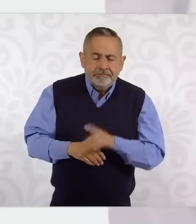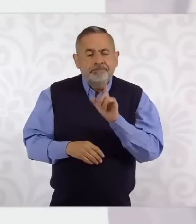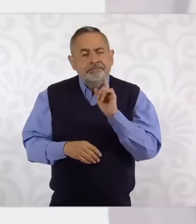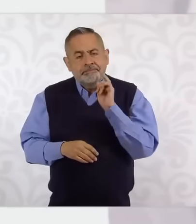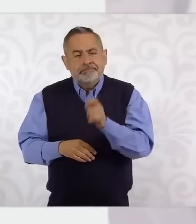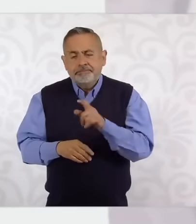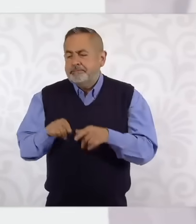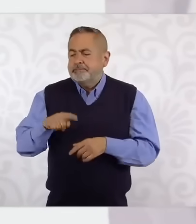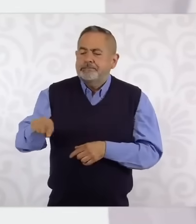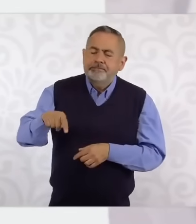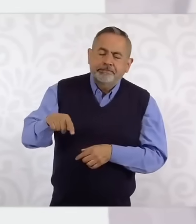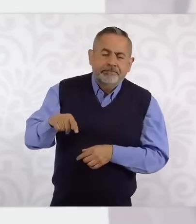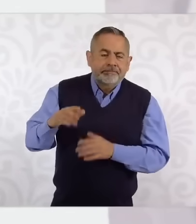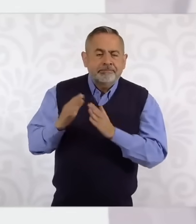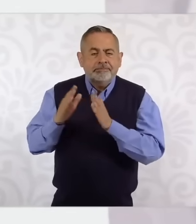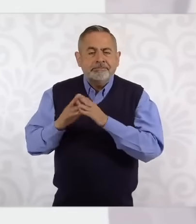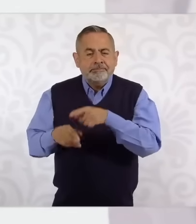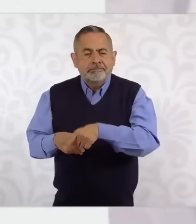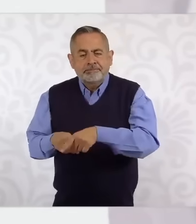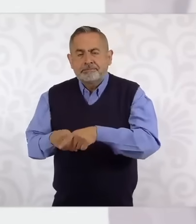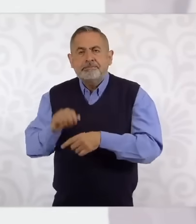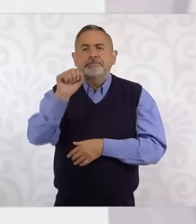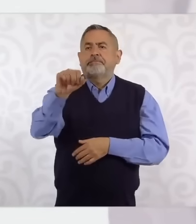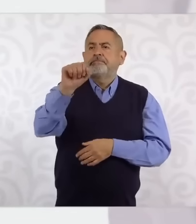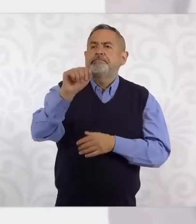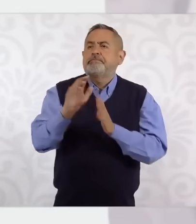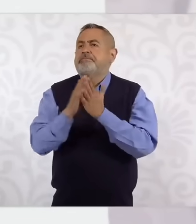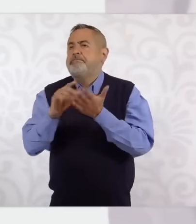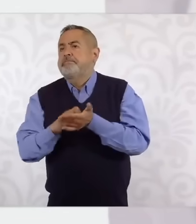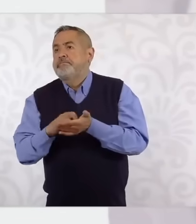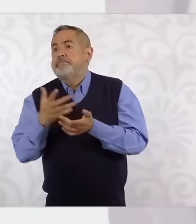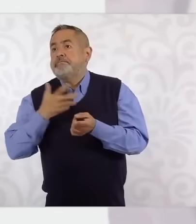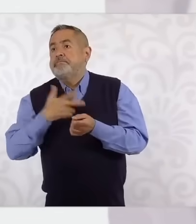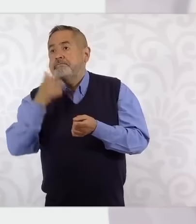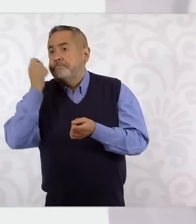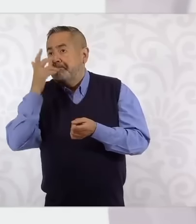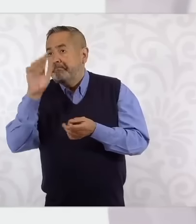casa y se diga, "¿Qué tal? ¿Cómo está? Venimos del gobierno. ¿Ya tiene la pensión de adulto mayor?"